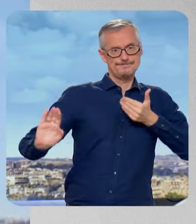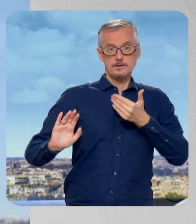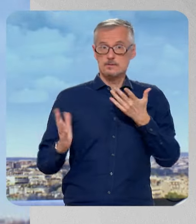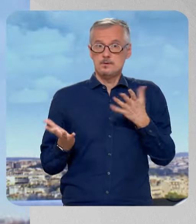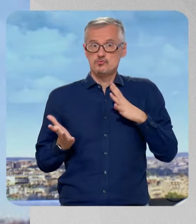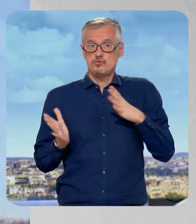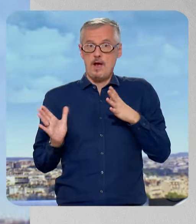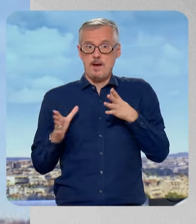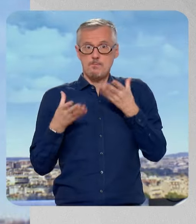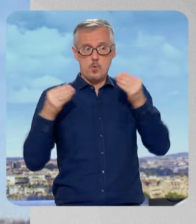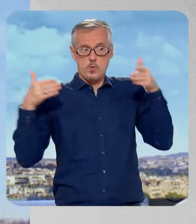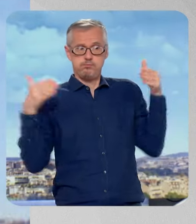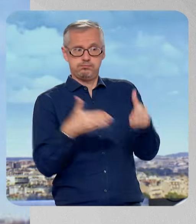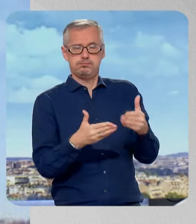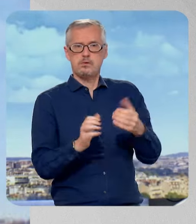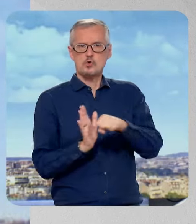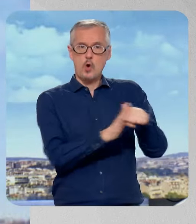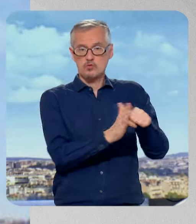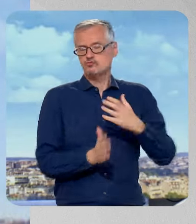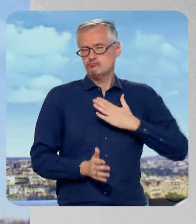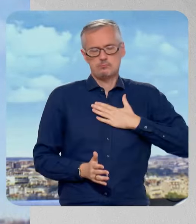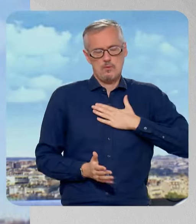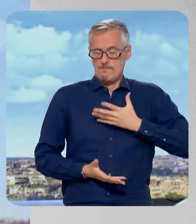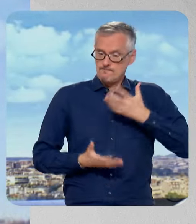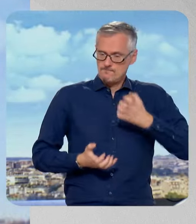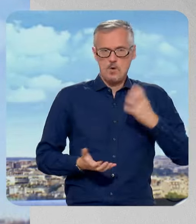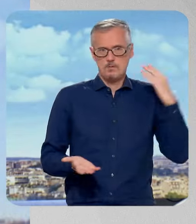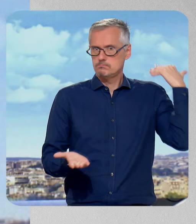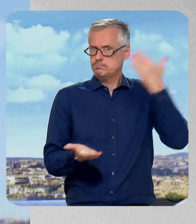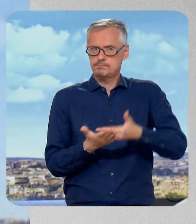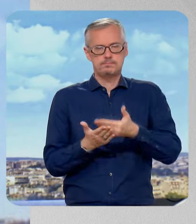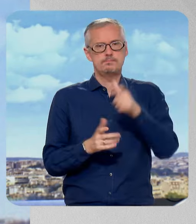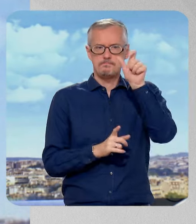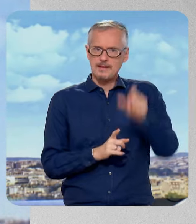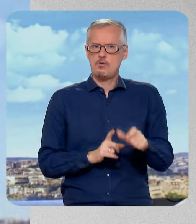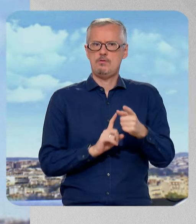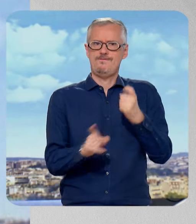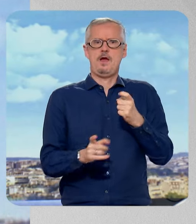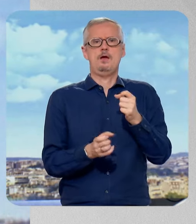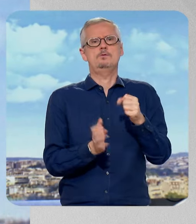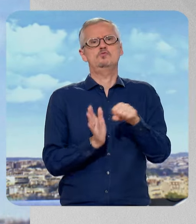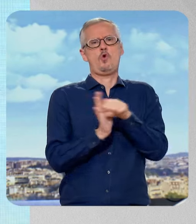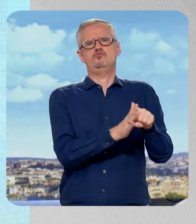à ce qu'ont demandé les Français, ce qu'ils ont voté...